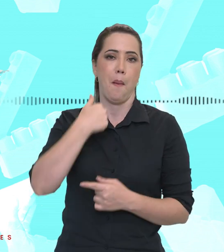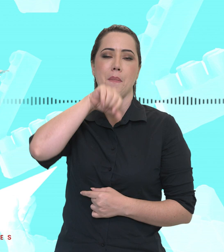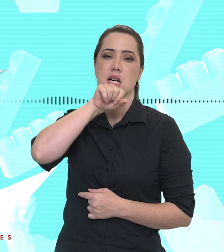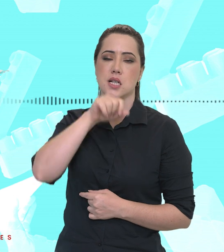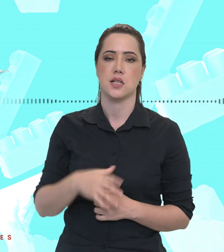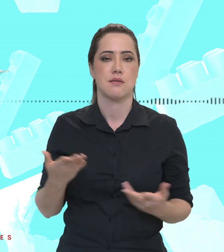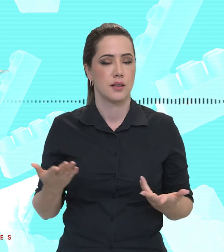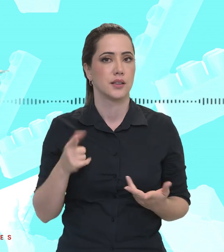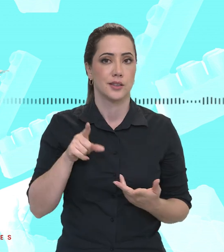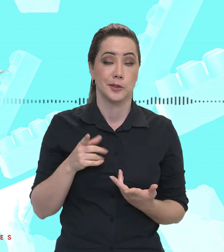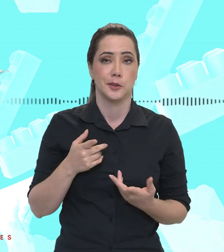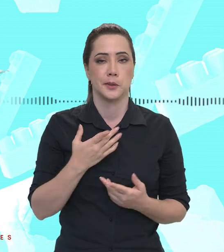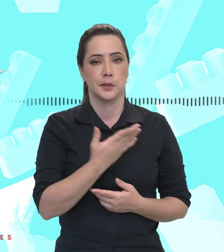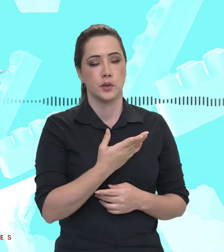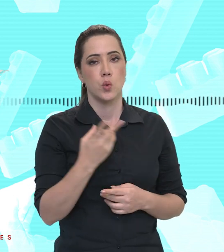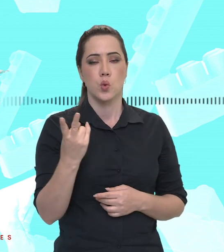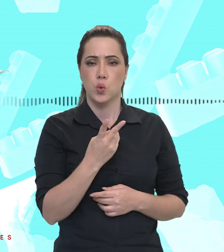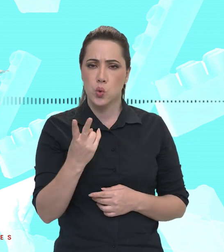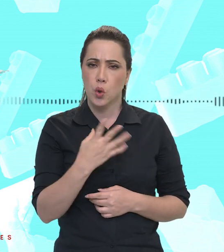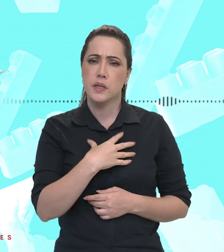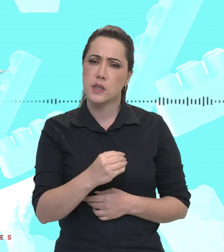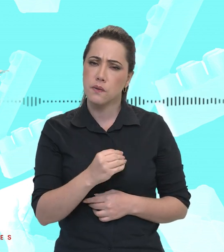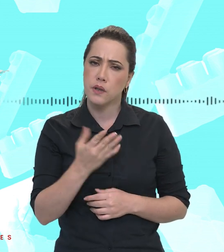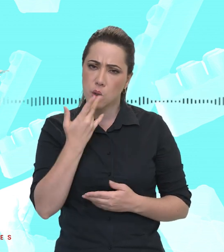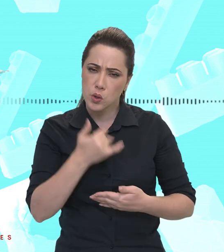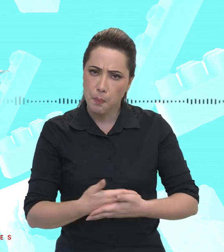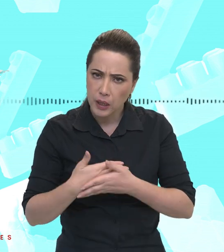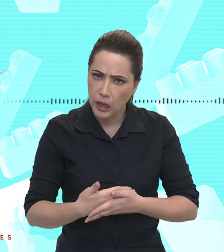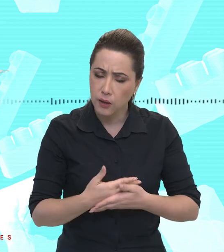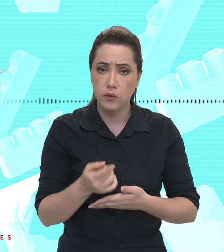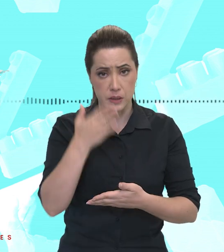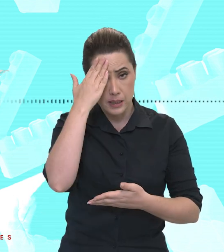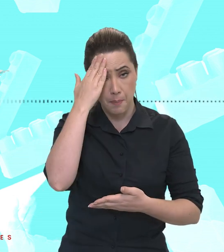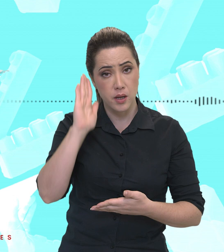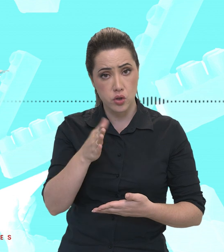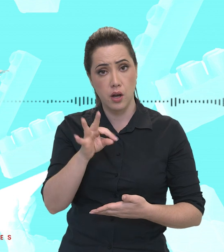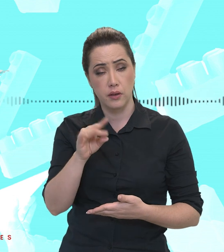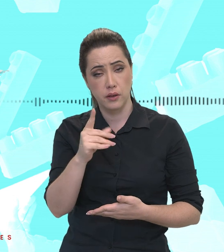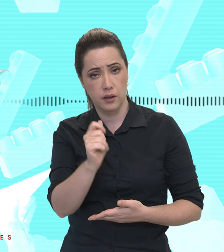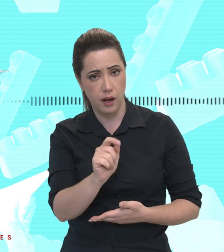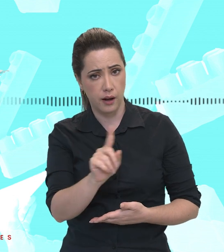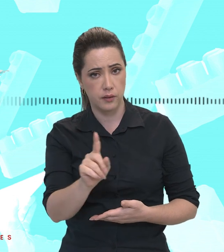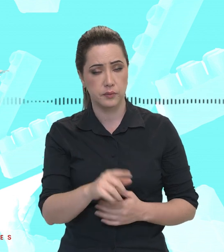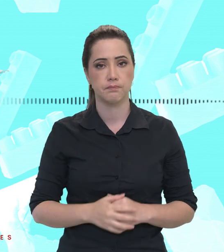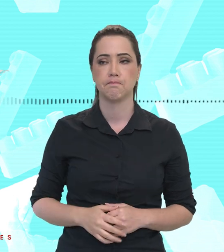[Patrícia] Quando a Maya era bebê e quando o João Vitor era, Alana, você ainda não tinha o diagnóstico de neurodivergência…você acha que isso teria…?